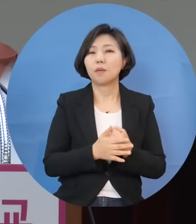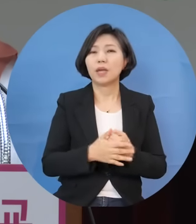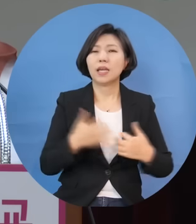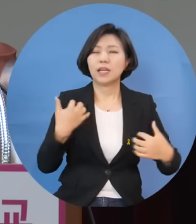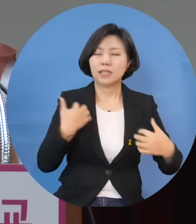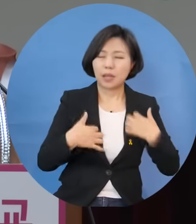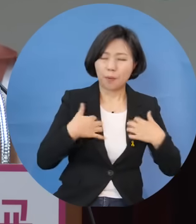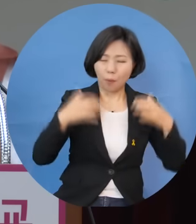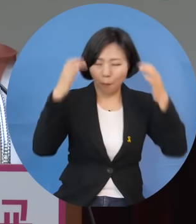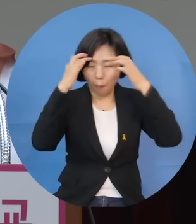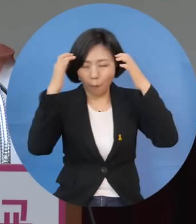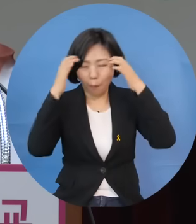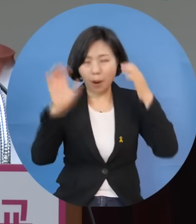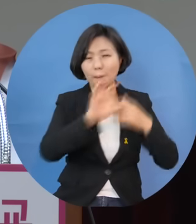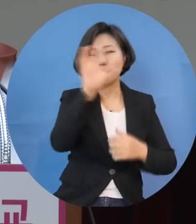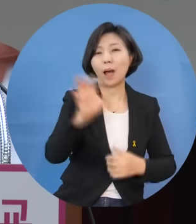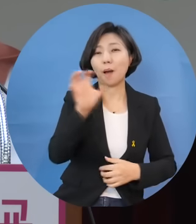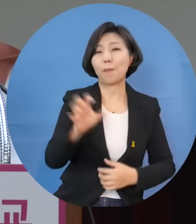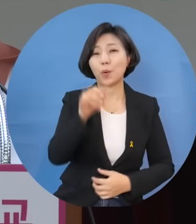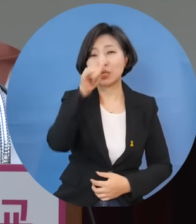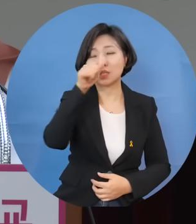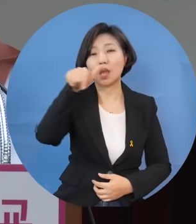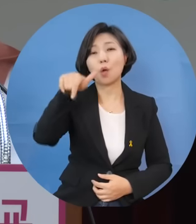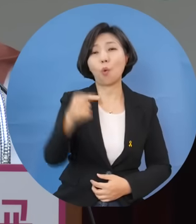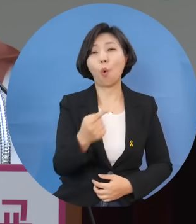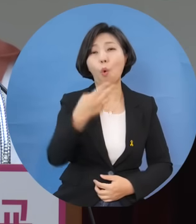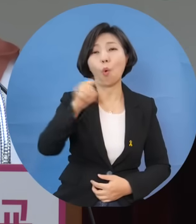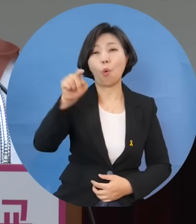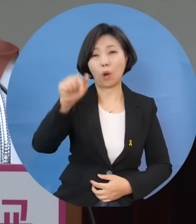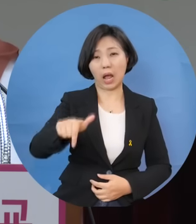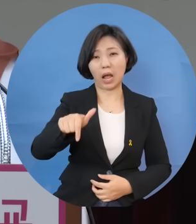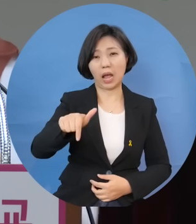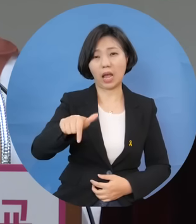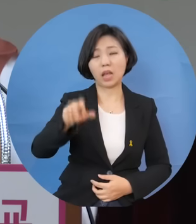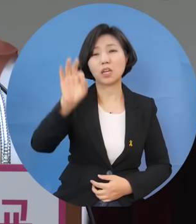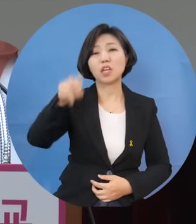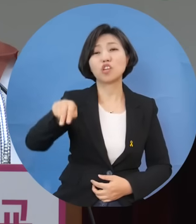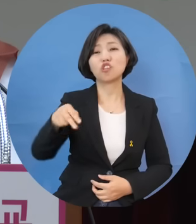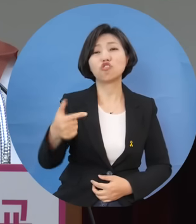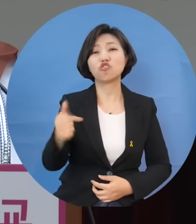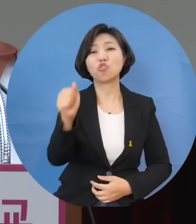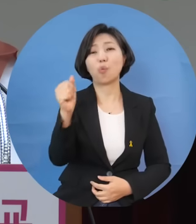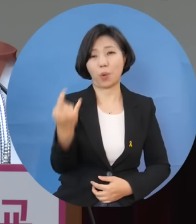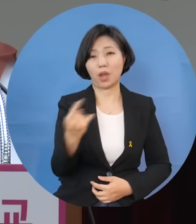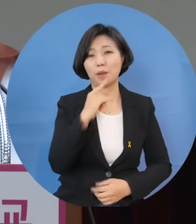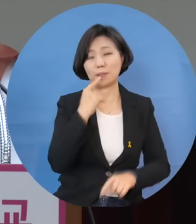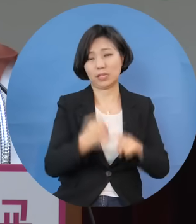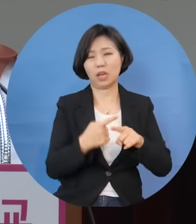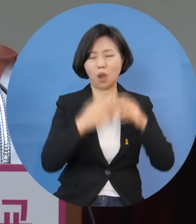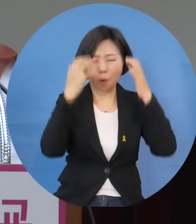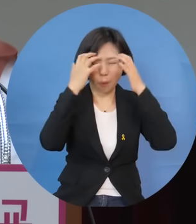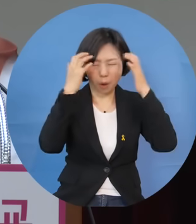이게 우리 중생살이, 윤회하는 중생의 삶이라는 거예요. 그러니까 여러분이 괴로움에서 완전히 벗어나기 위해서는